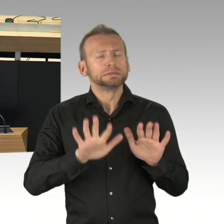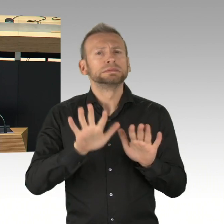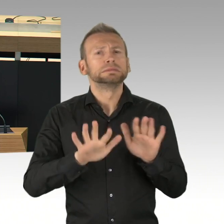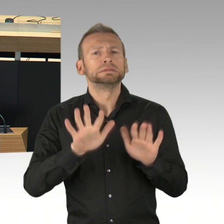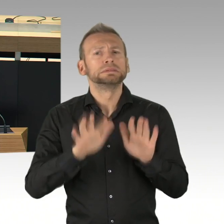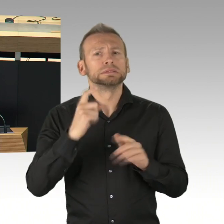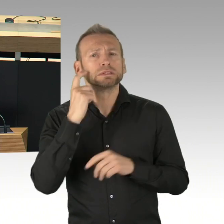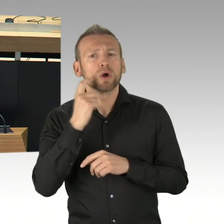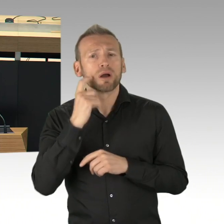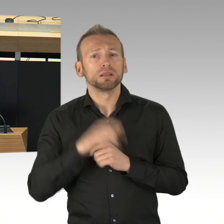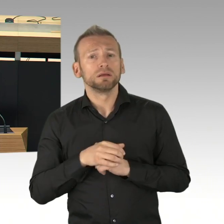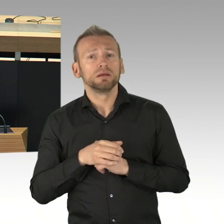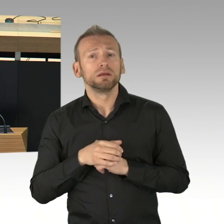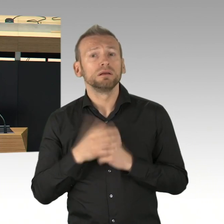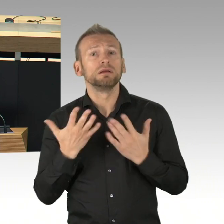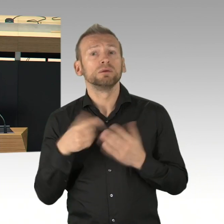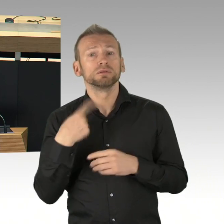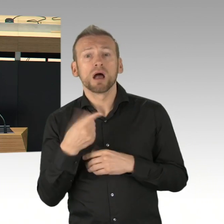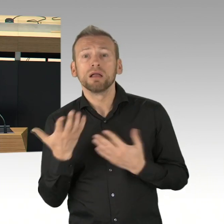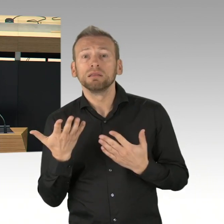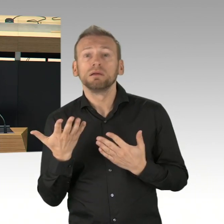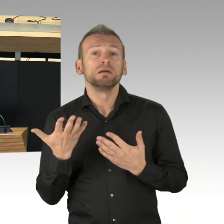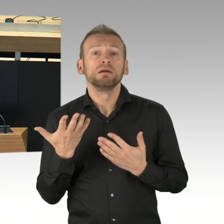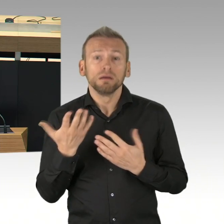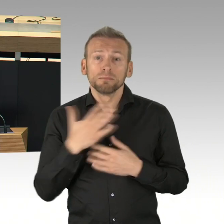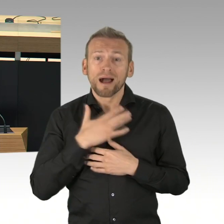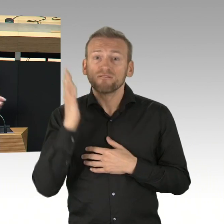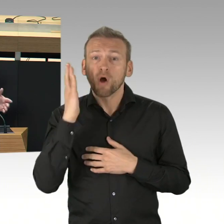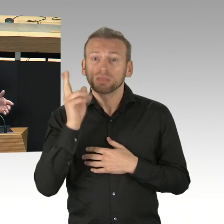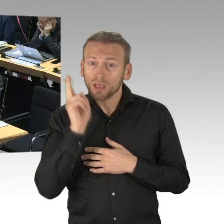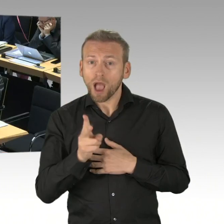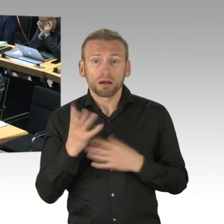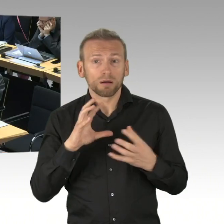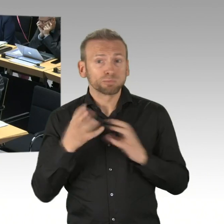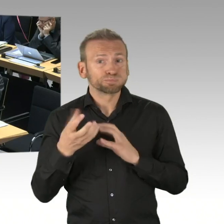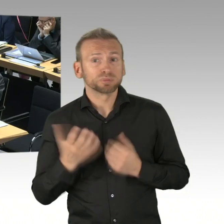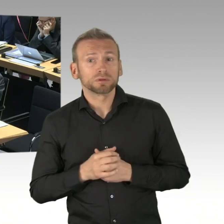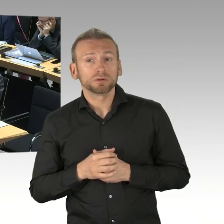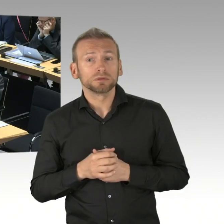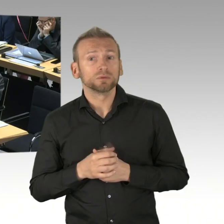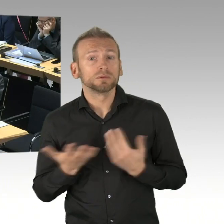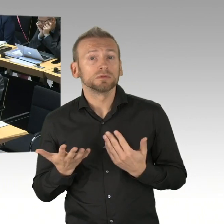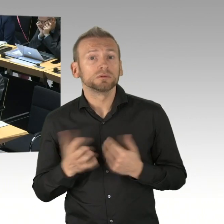damit wir den Ausführungen auch folgen können. (Rednerwechsel) Ich bitte darum, die Zeit wieder draufzuschlagen, weil ich werde hier massiv gestört in meinem Vortrag.